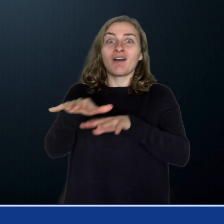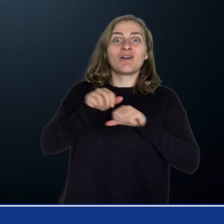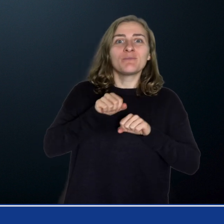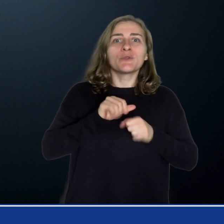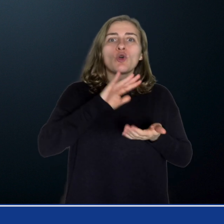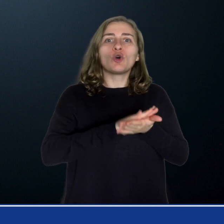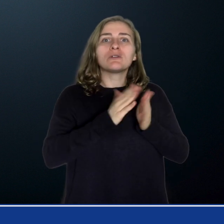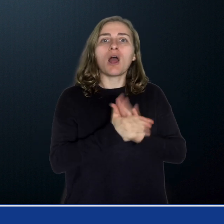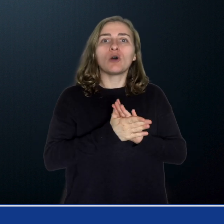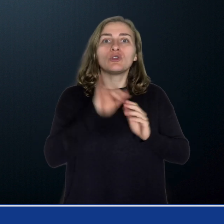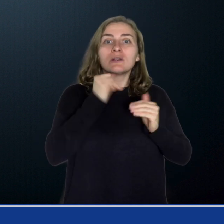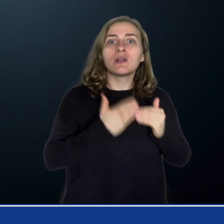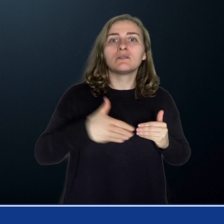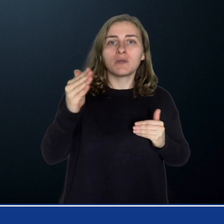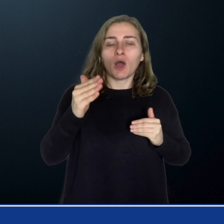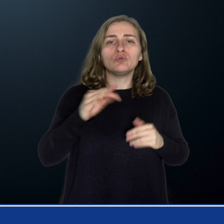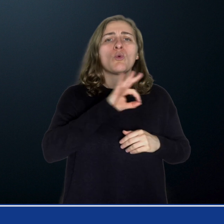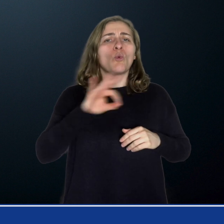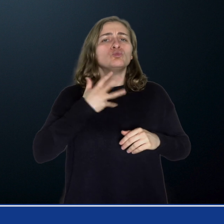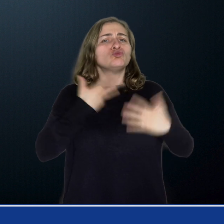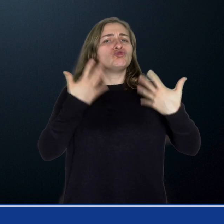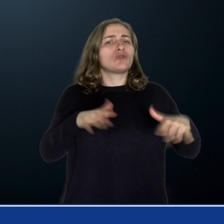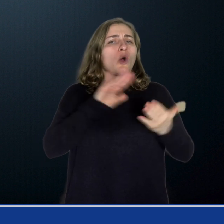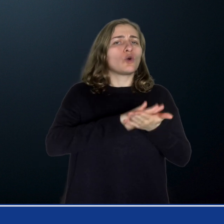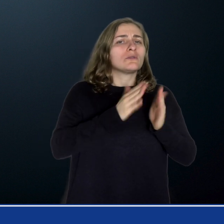È previsto l’esonero totale per le assunzioni nel 2023 a tempo indeterminato